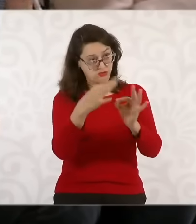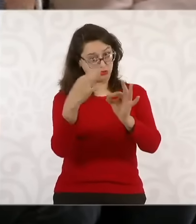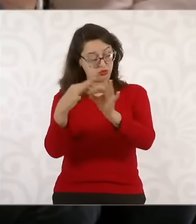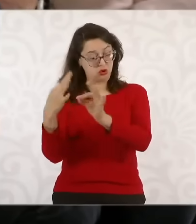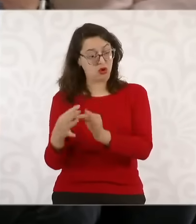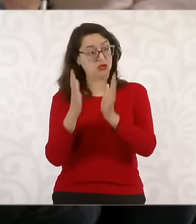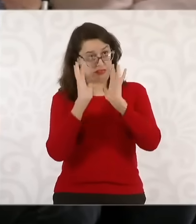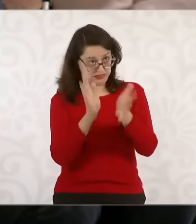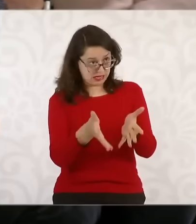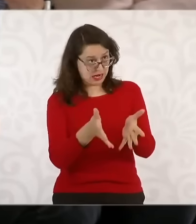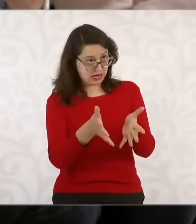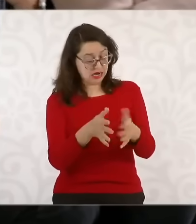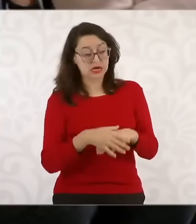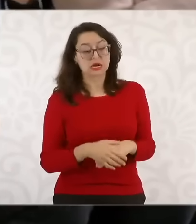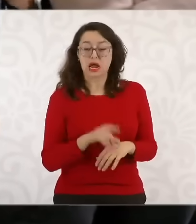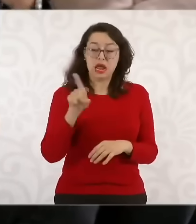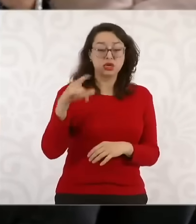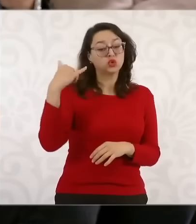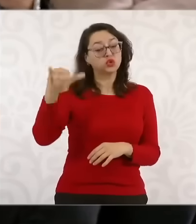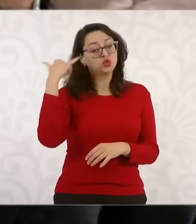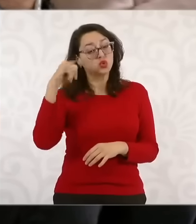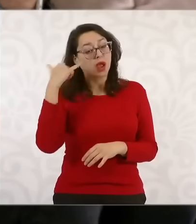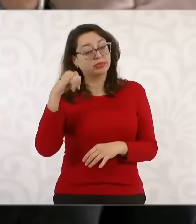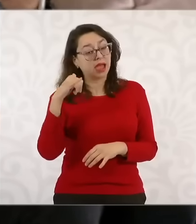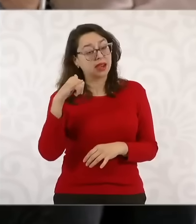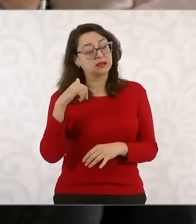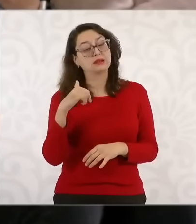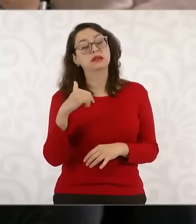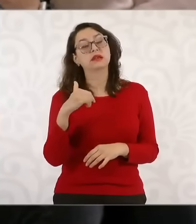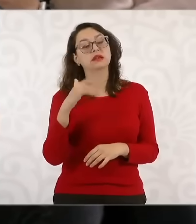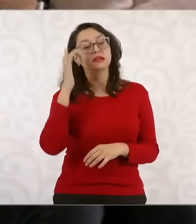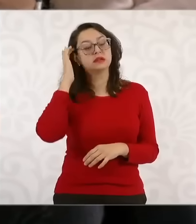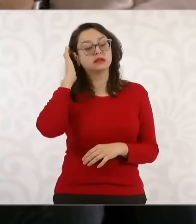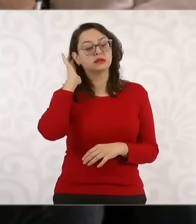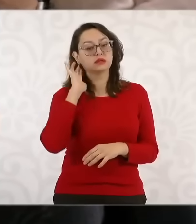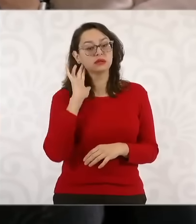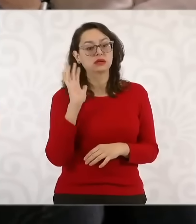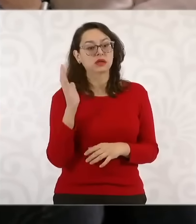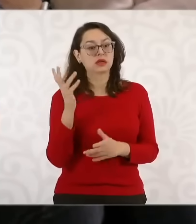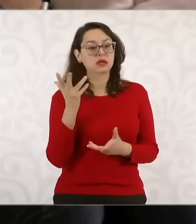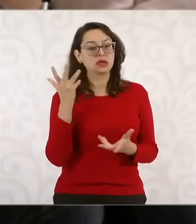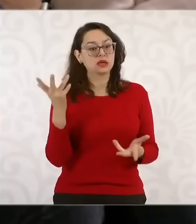Yucatán más aproximadamente si ya tienen una fecha, bueno, a nivel a nivel nacional, pero